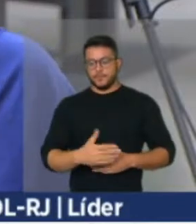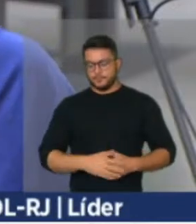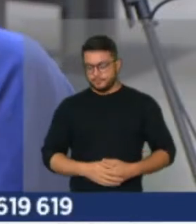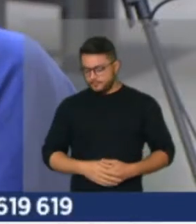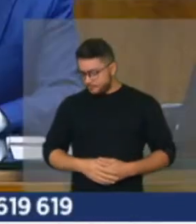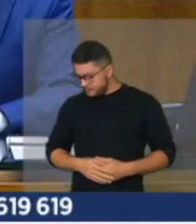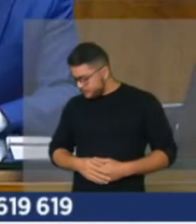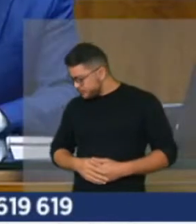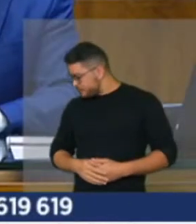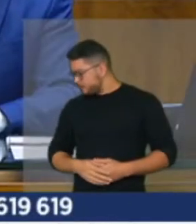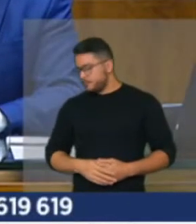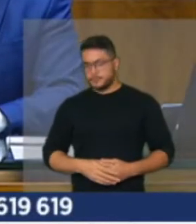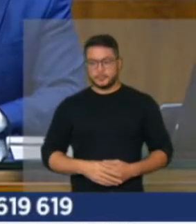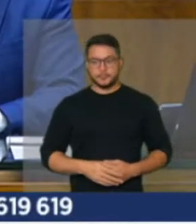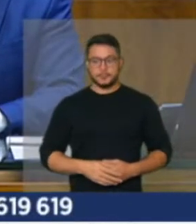[PRESIDENTE]: NOVO?